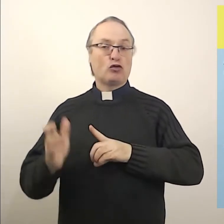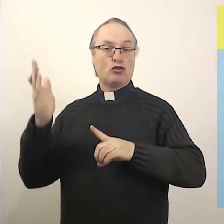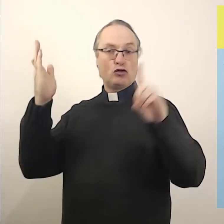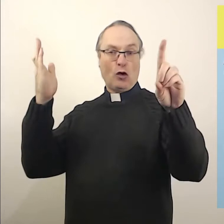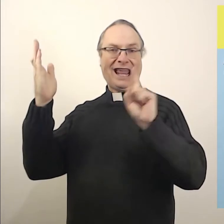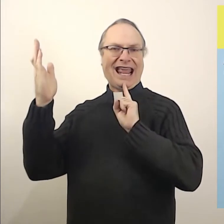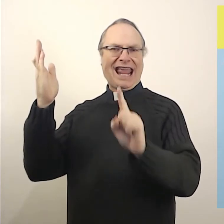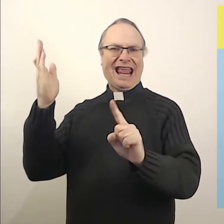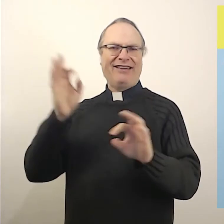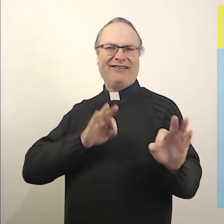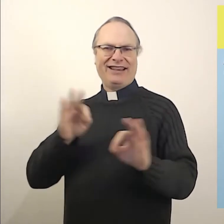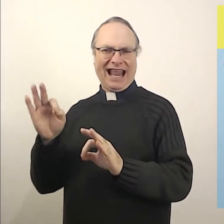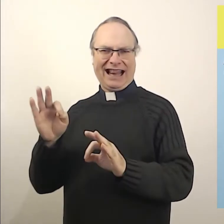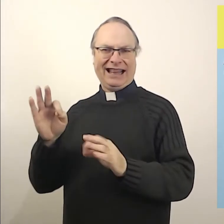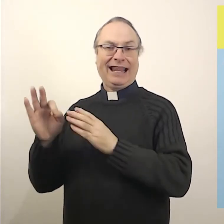Dieu est fidèle,